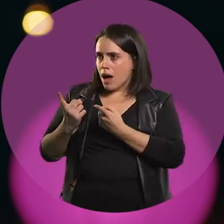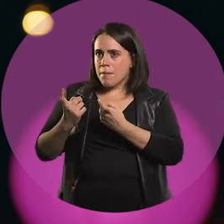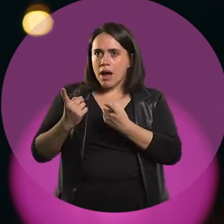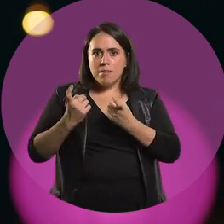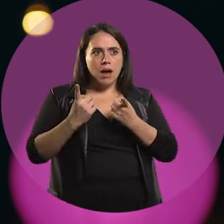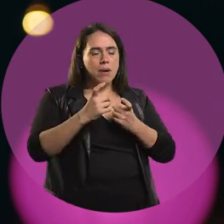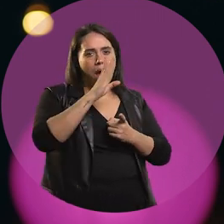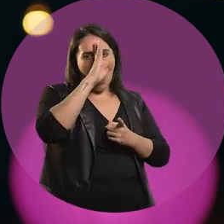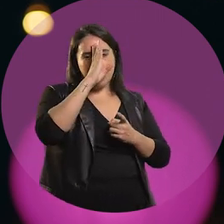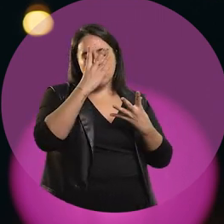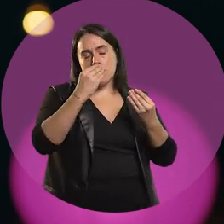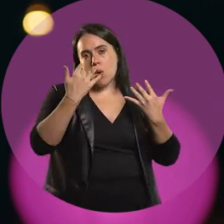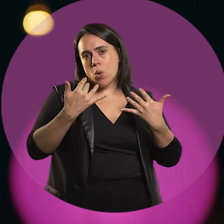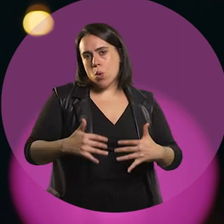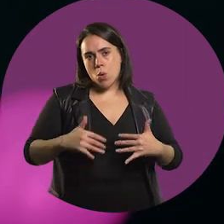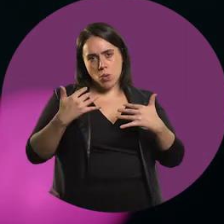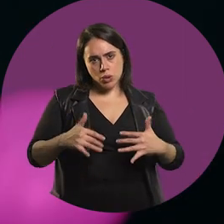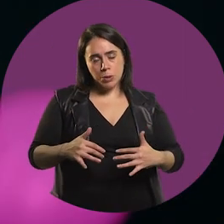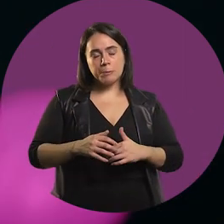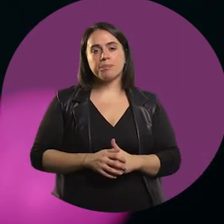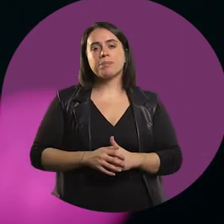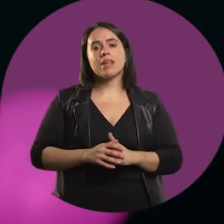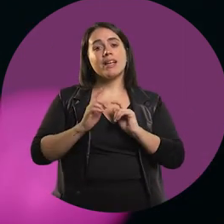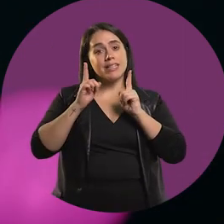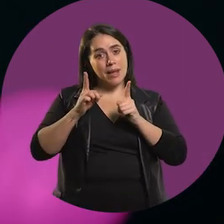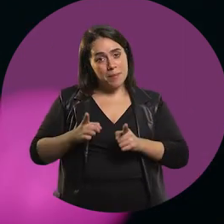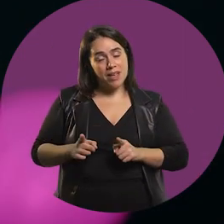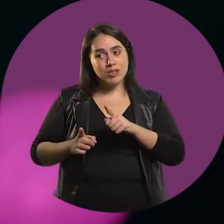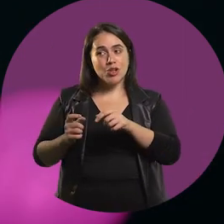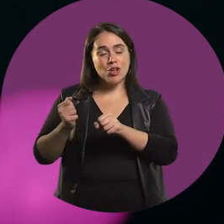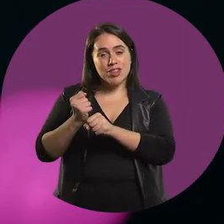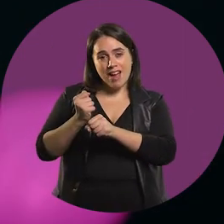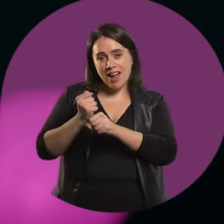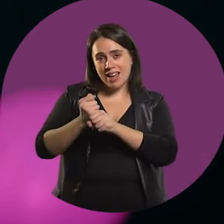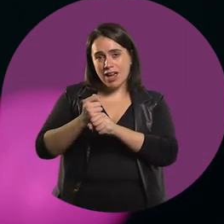Tuve la posibilidad de trabajar con el stage manager del Ballet,